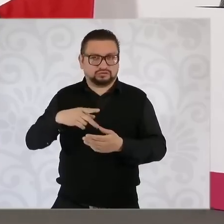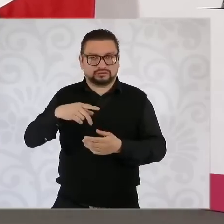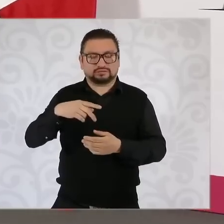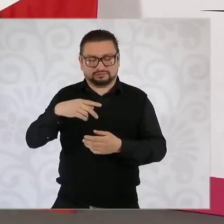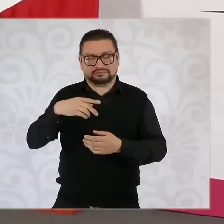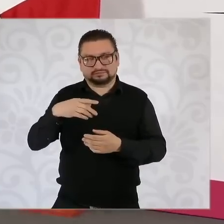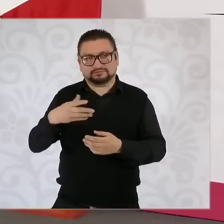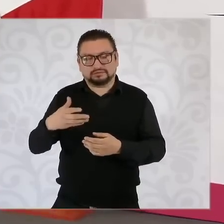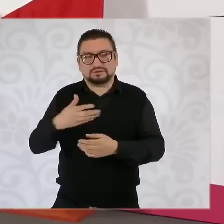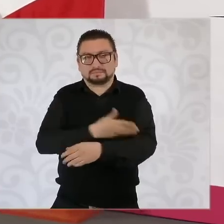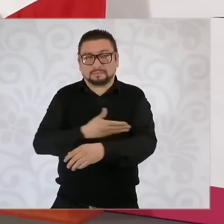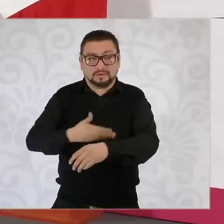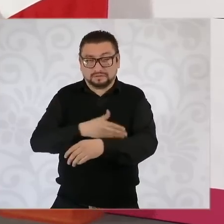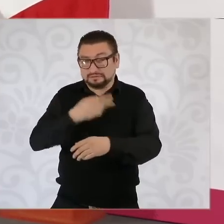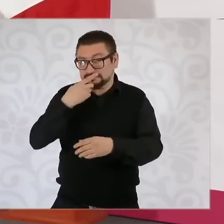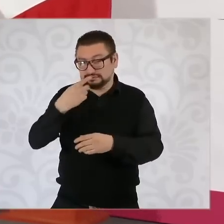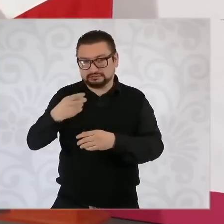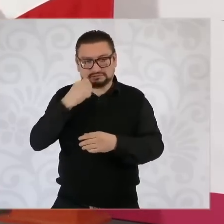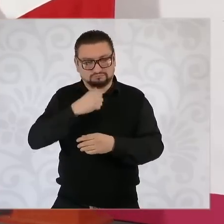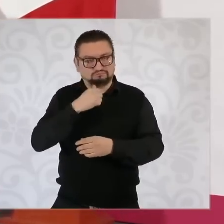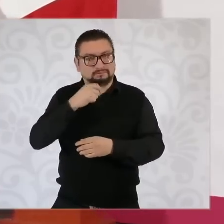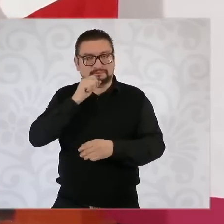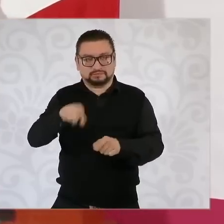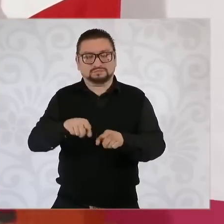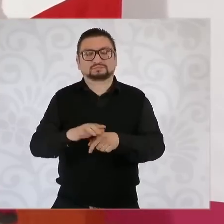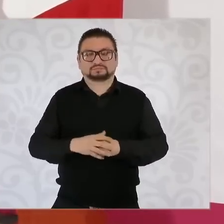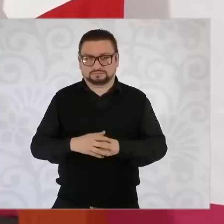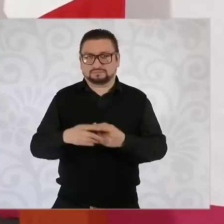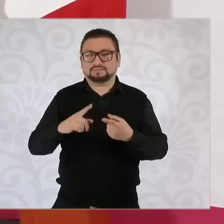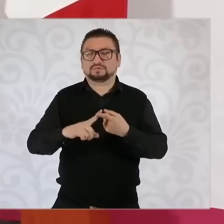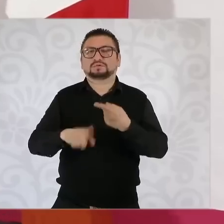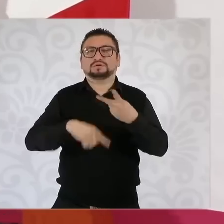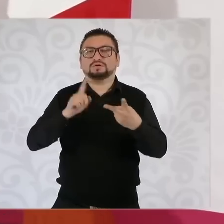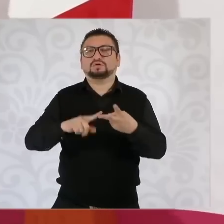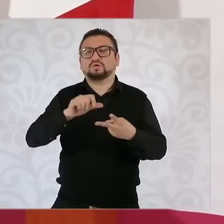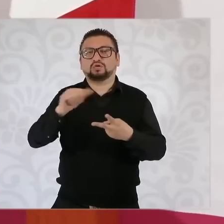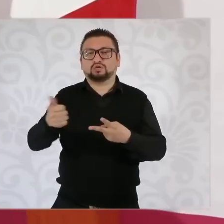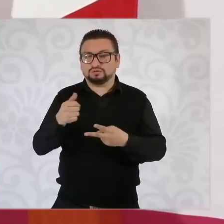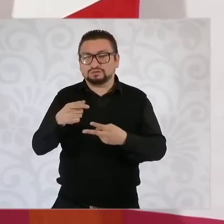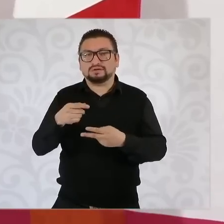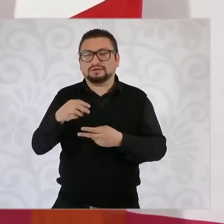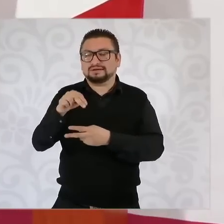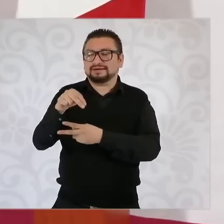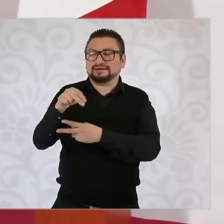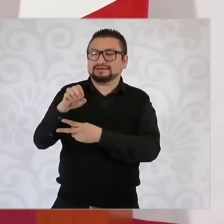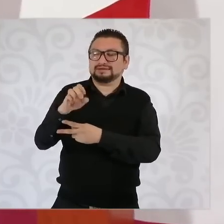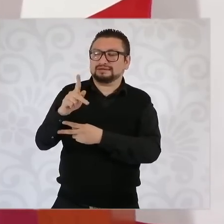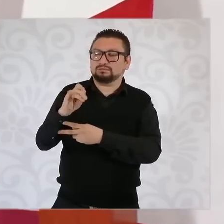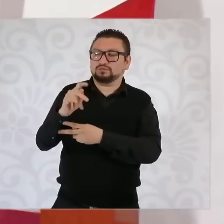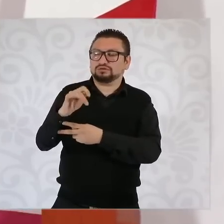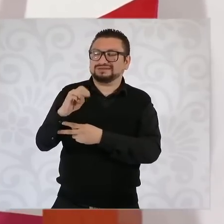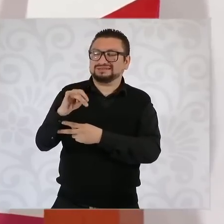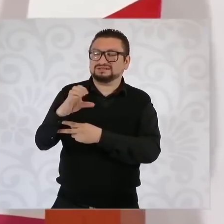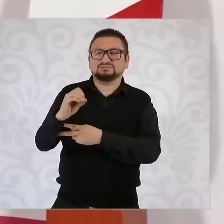entonces esa es la primera la segunda es no nepotismo Qué quiere decir que en los puestos